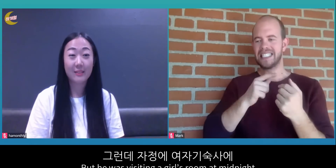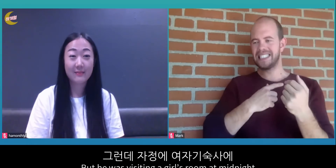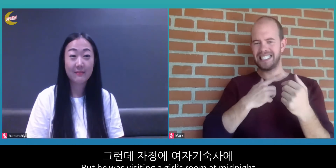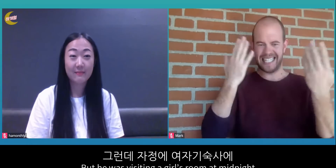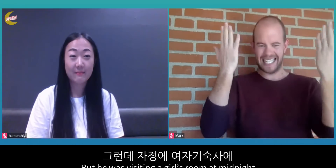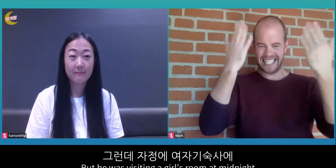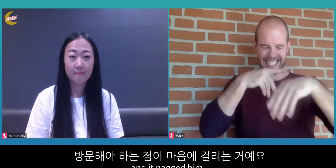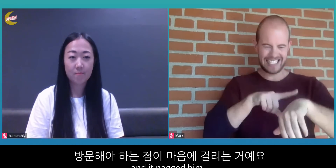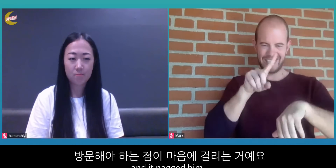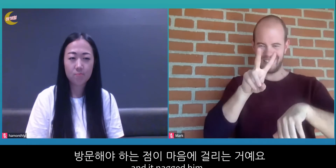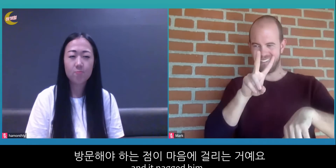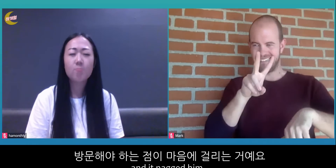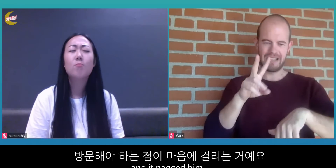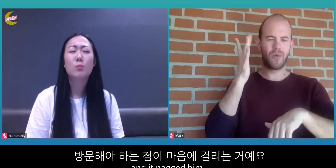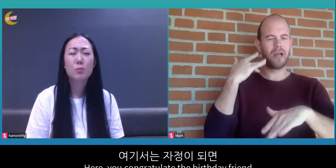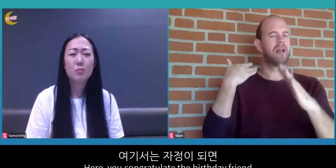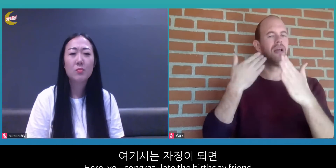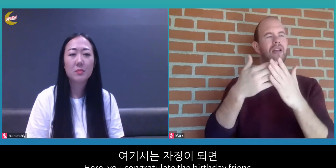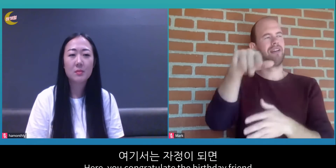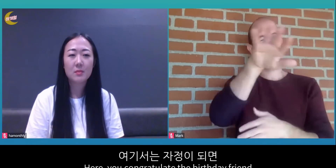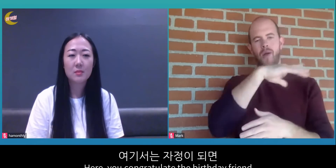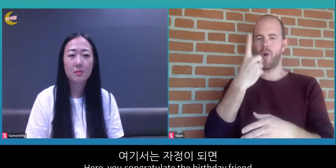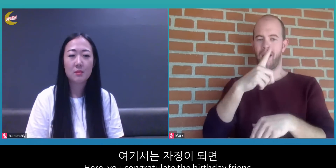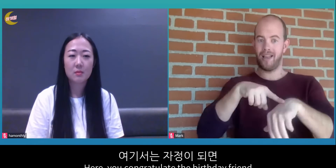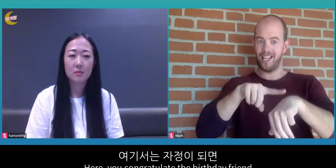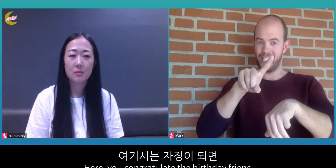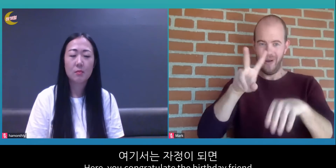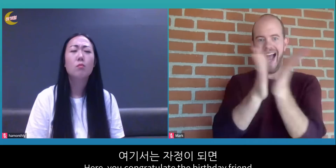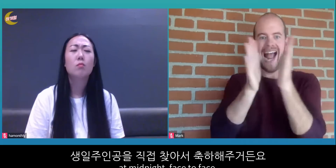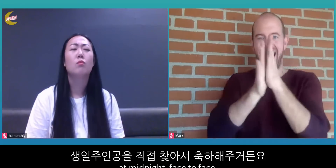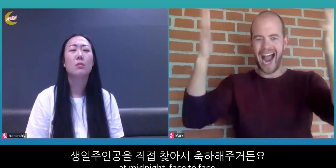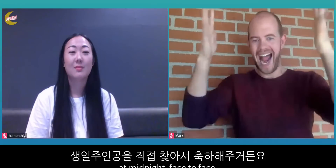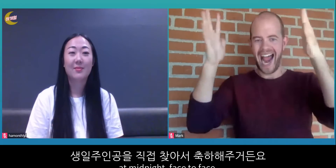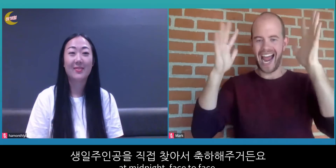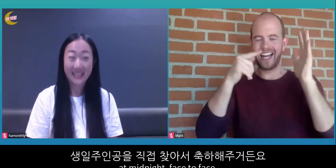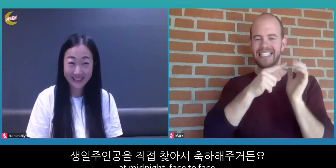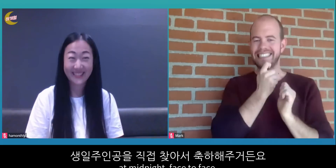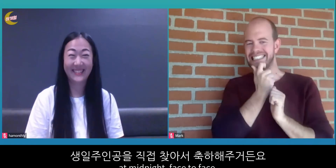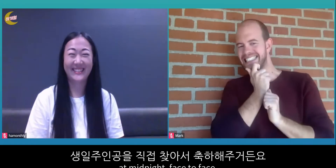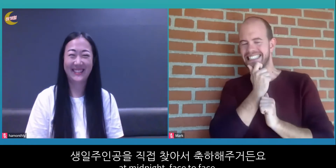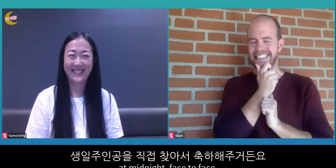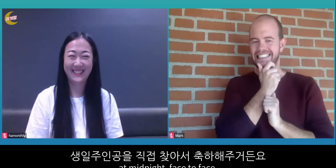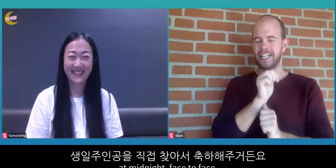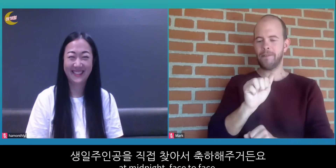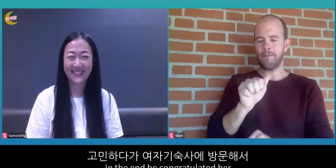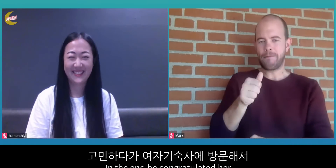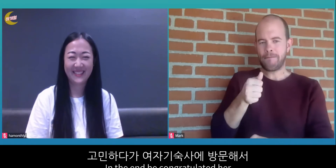しかし、彼は真夜中に女の子の部屋を訪れていて、それが彼を悩ませました。 ここでは、真夜中に誕生日の友達を 顔を合わせ て祝福します 。